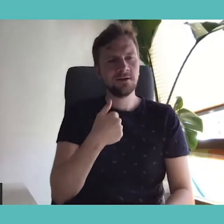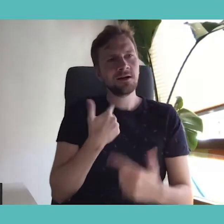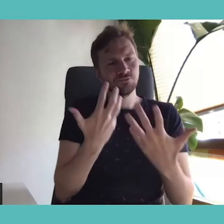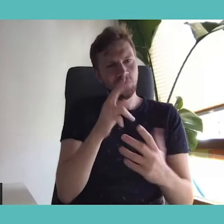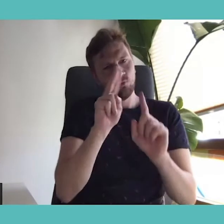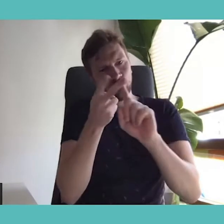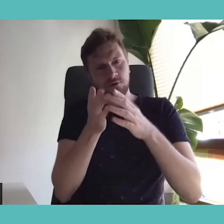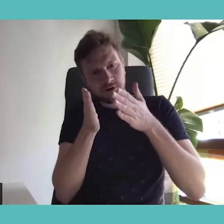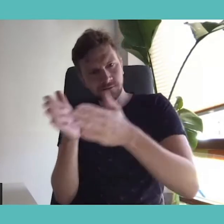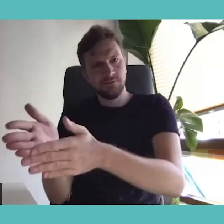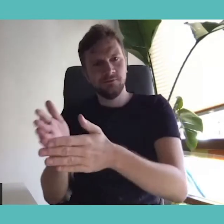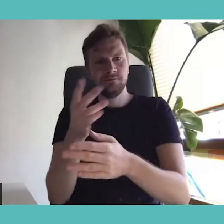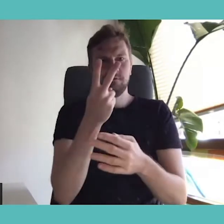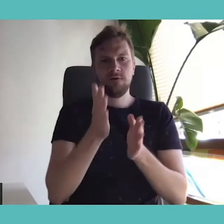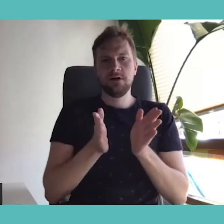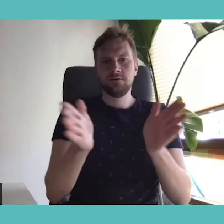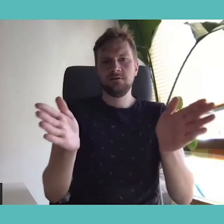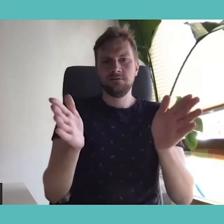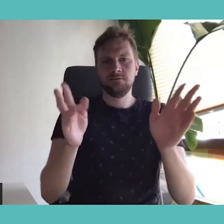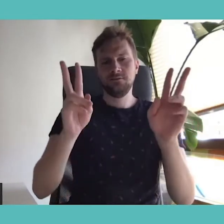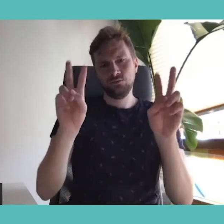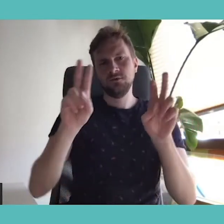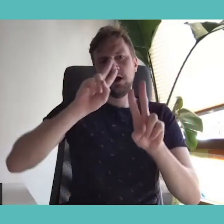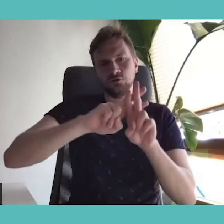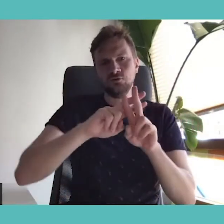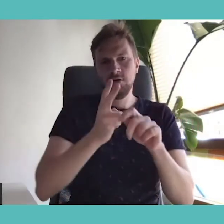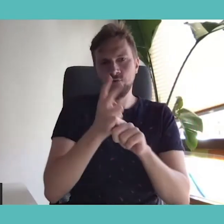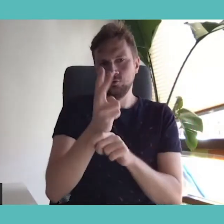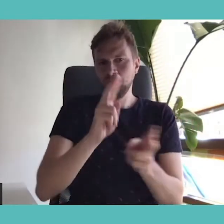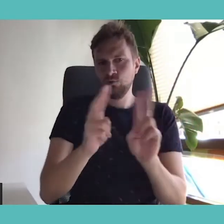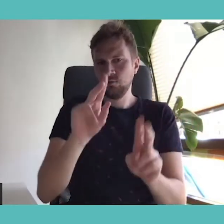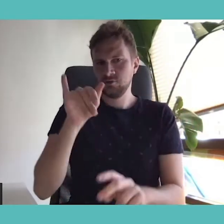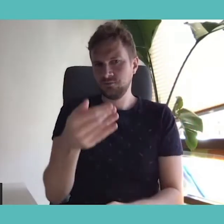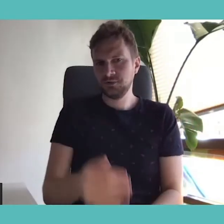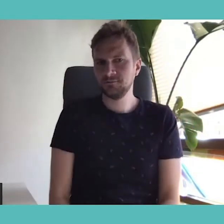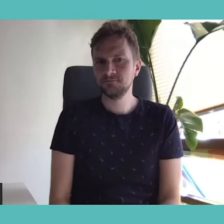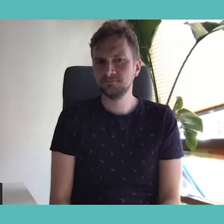Chciałbym, aby #dostępnytłumaczPJM działał w obu tych kierunkach...